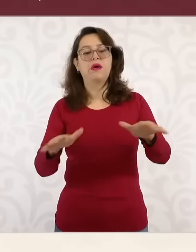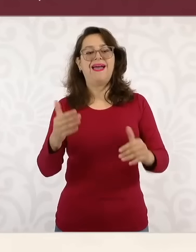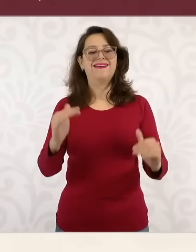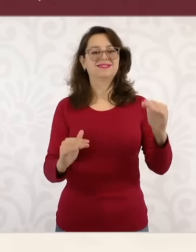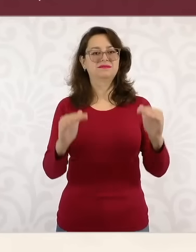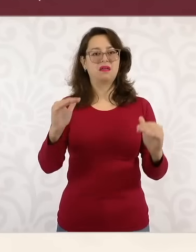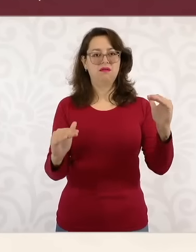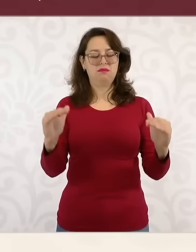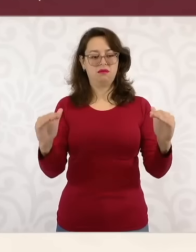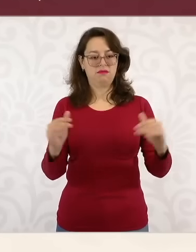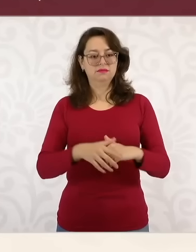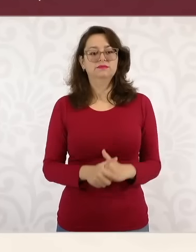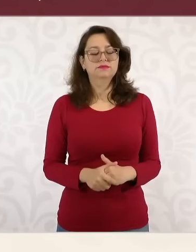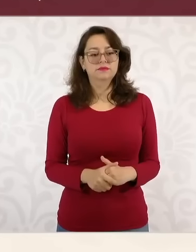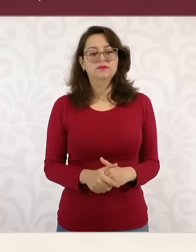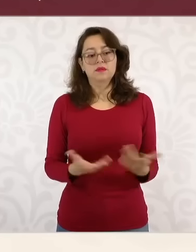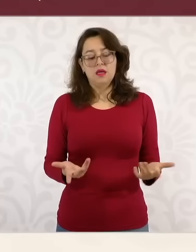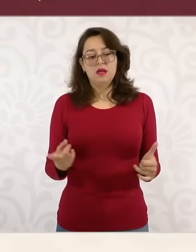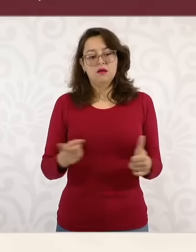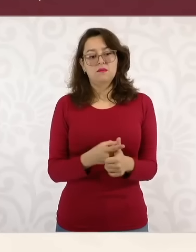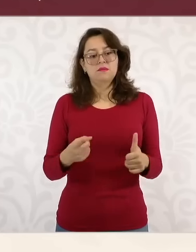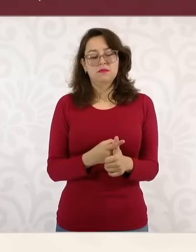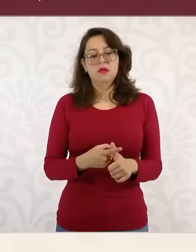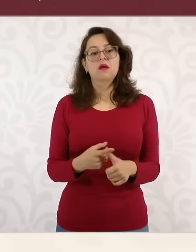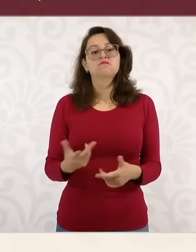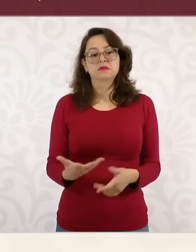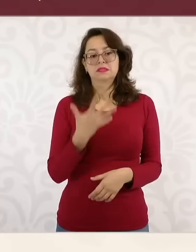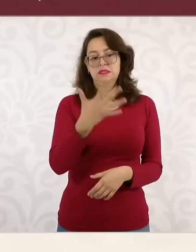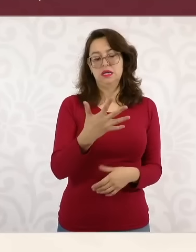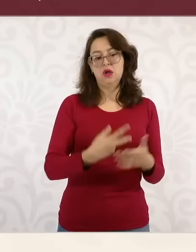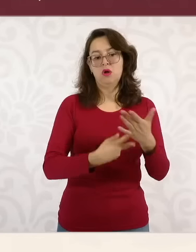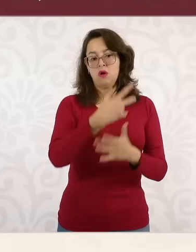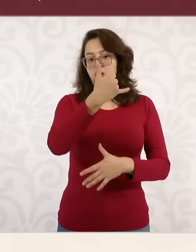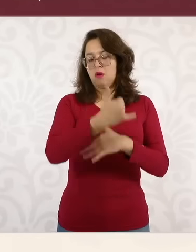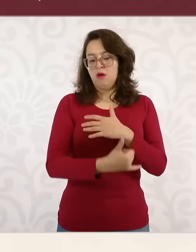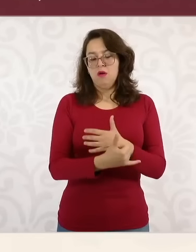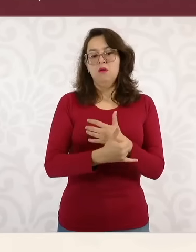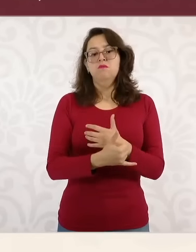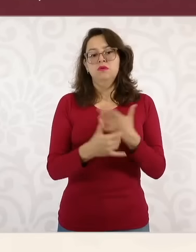Primeramente, aquí les presento cinco proyectos de generación firme que adicionarán cerca de 3,000 MW